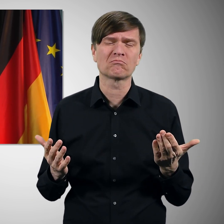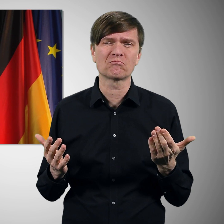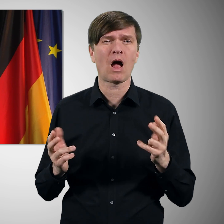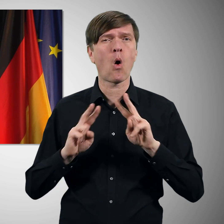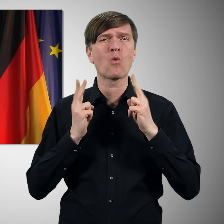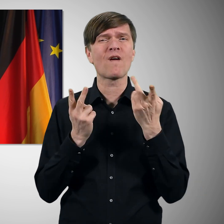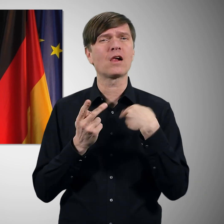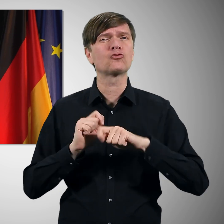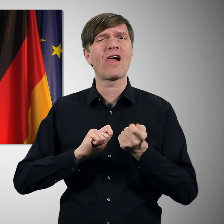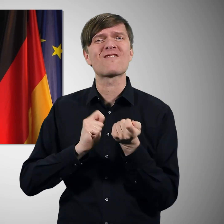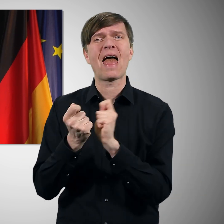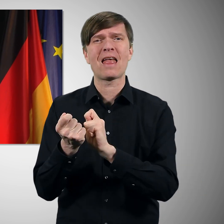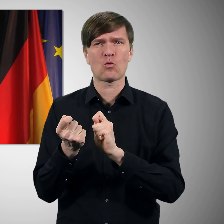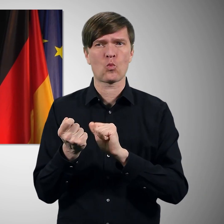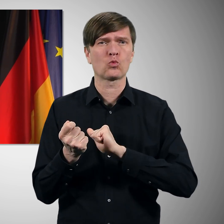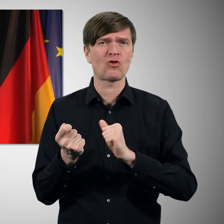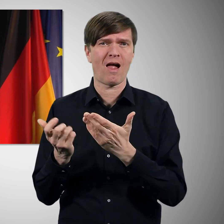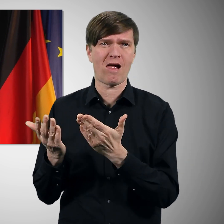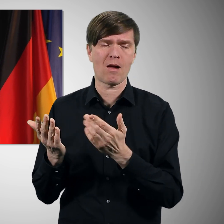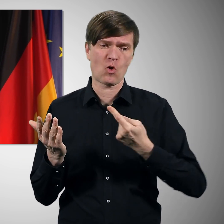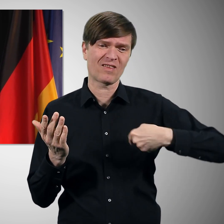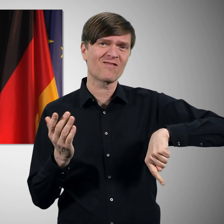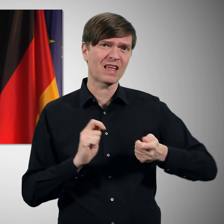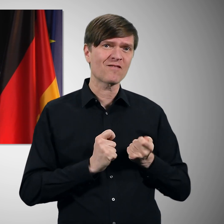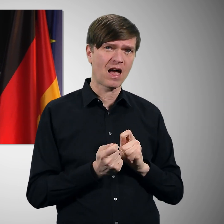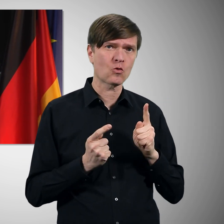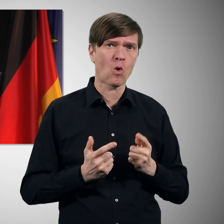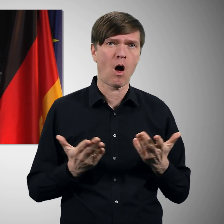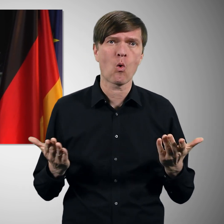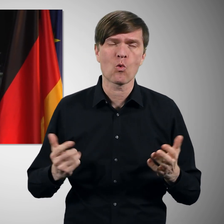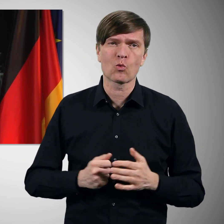Auch wir müssen uns deshalb verändern. Vielen von uns bereitet das Sorgen.